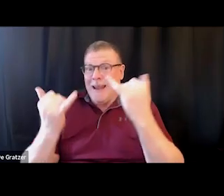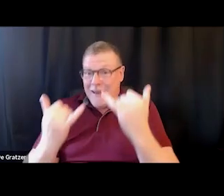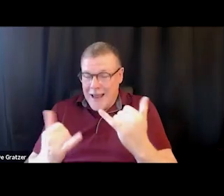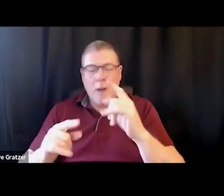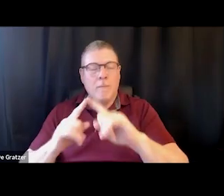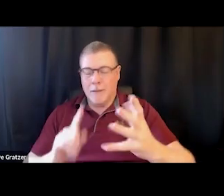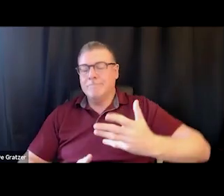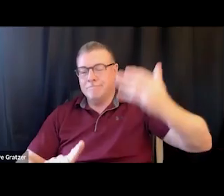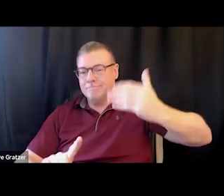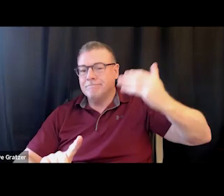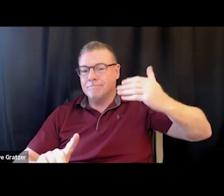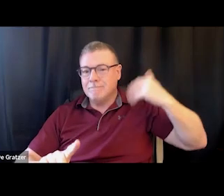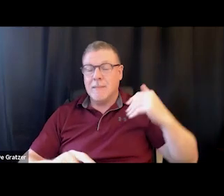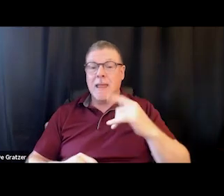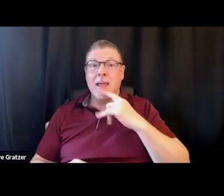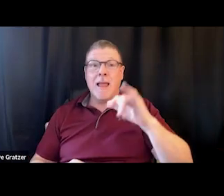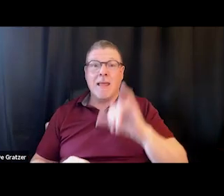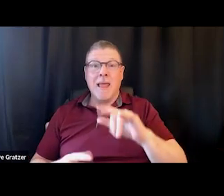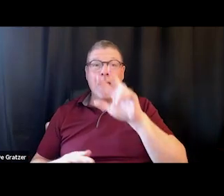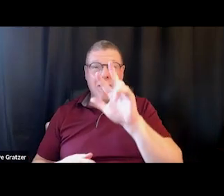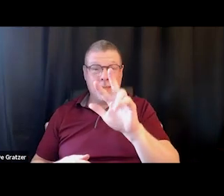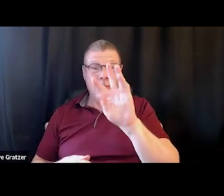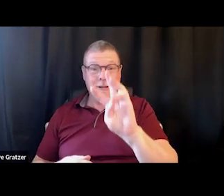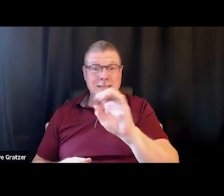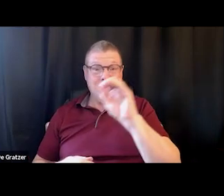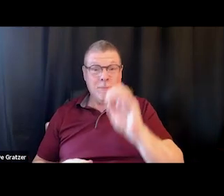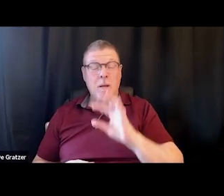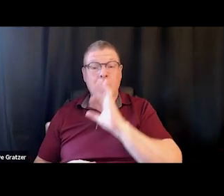Algunos estudios muestran que el 36 % de los veteranos mayores